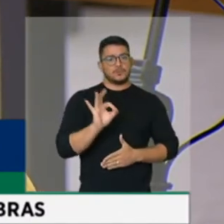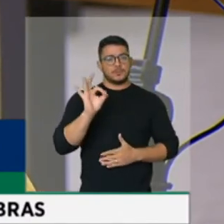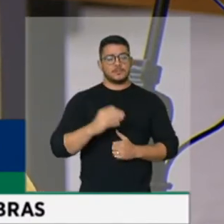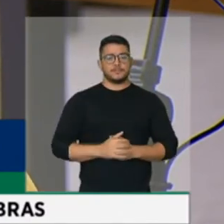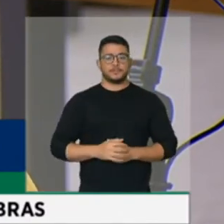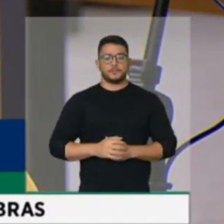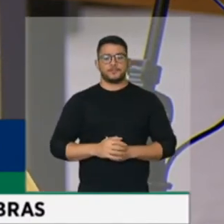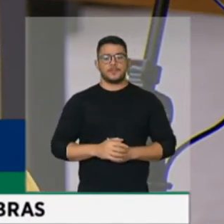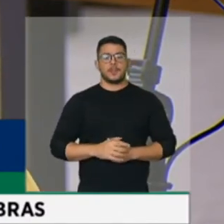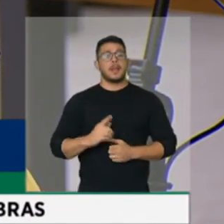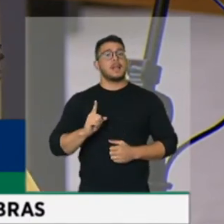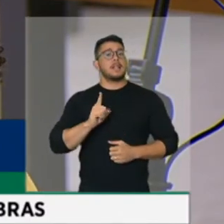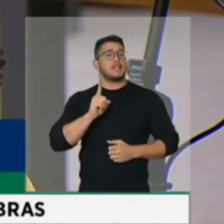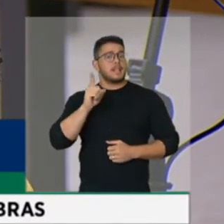PRIVATIZAR A ELETROBRAS VAI